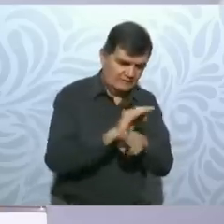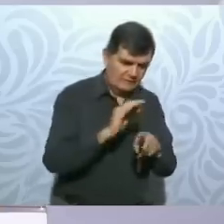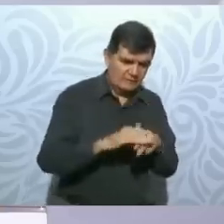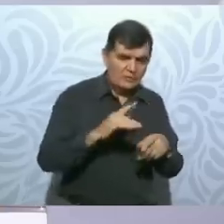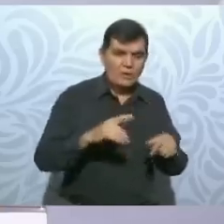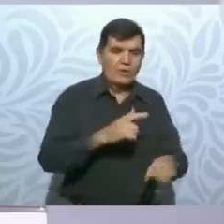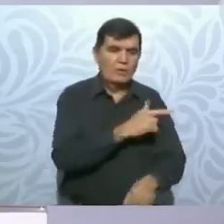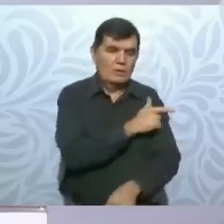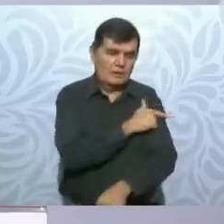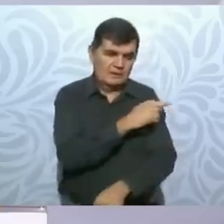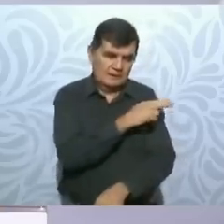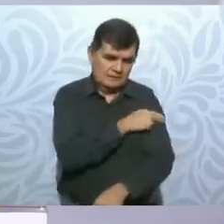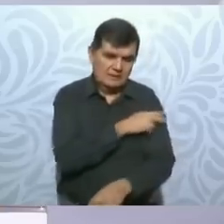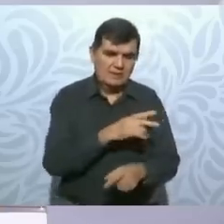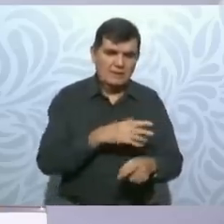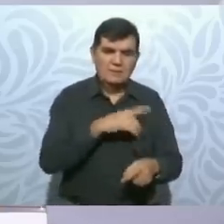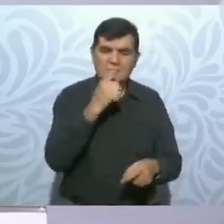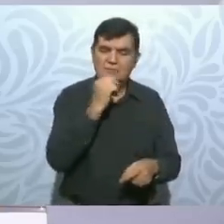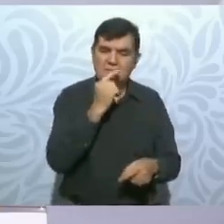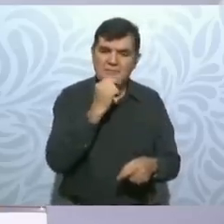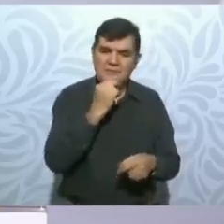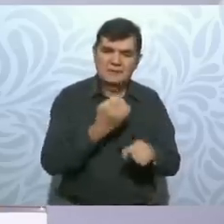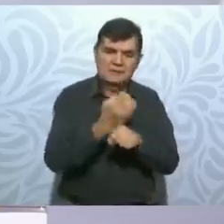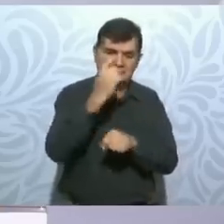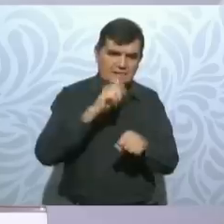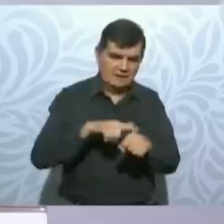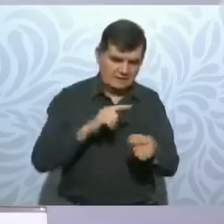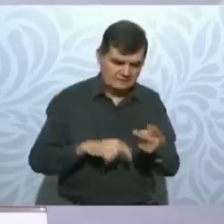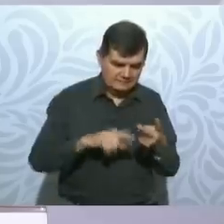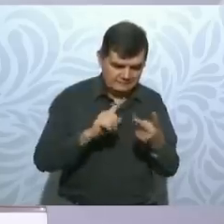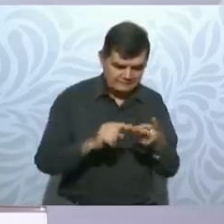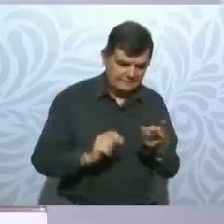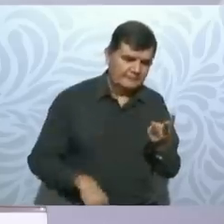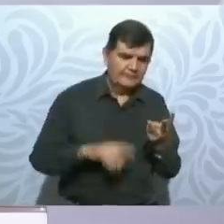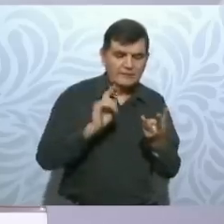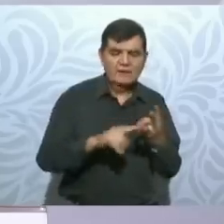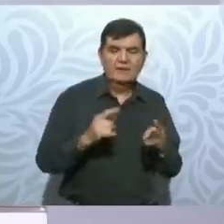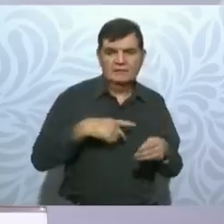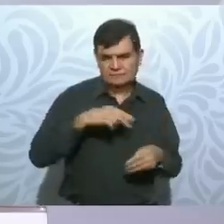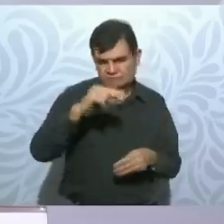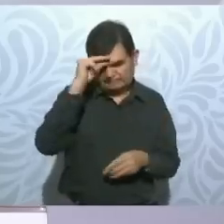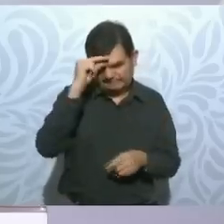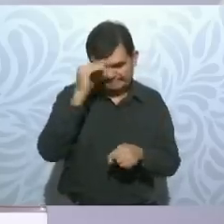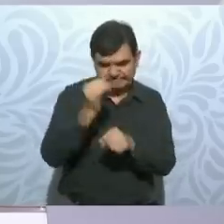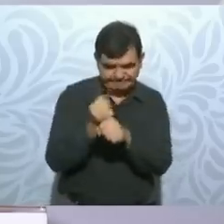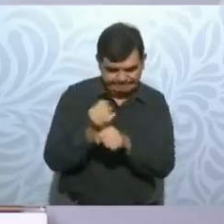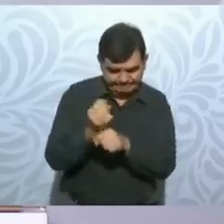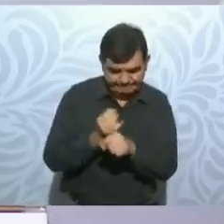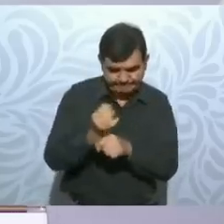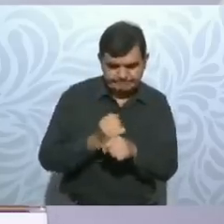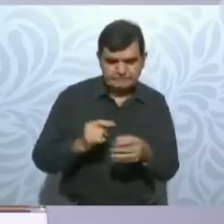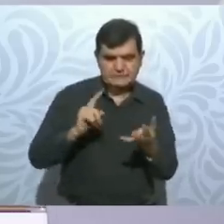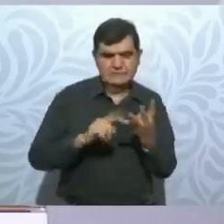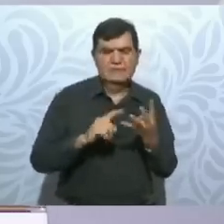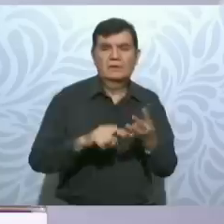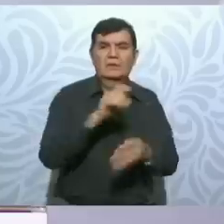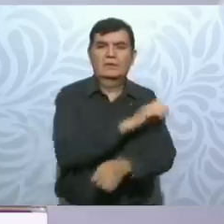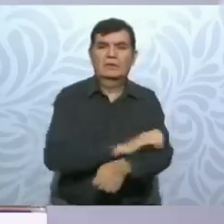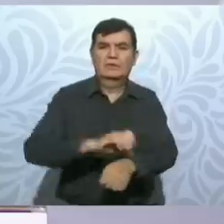nacional y de las policías estatales inteligencia Y investigación y la coordinación entre todas